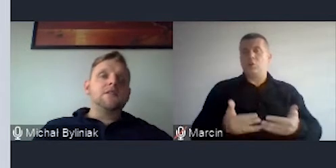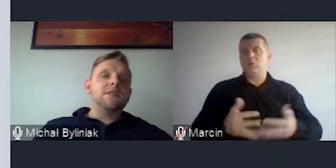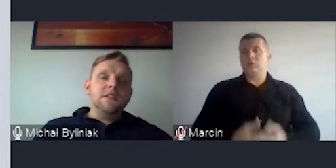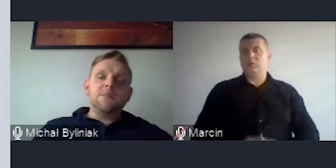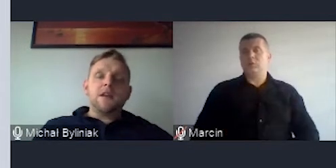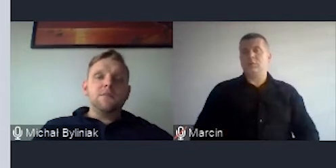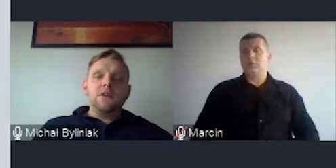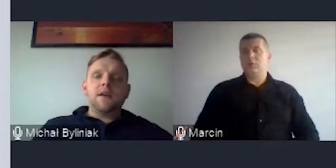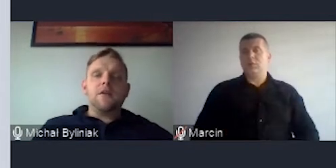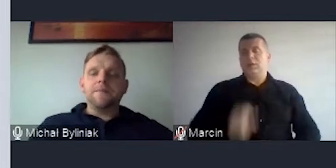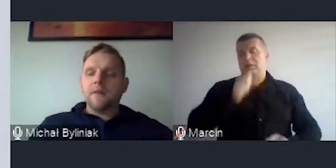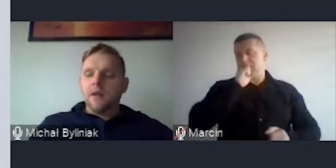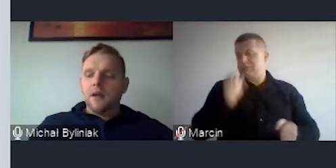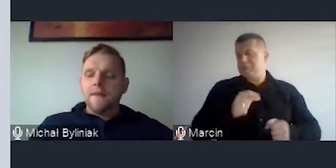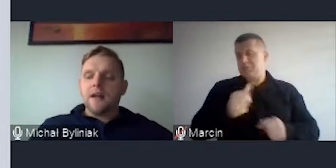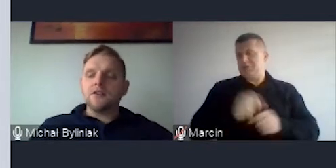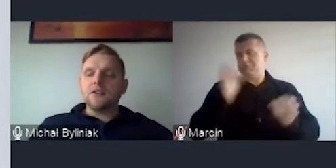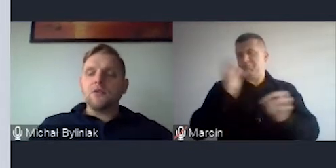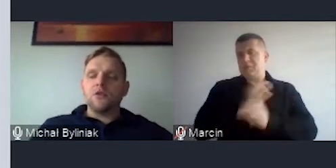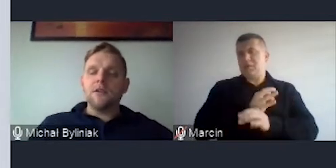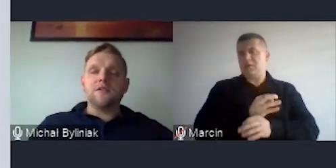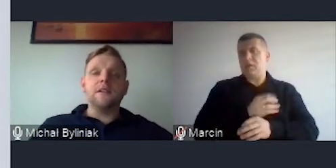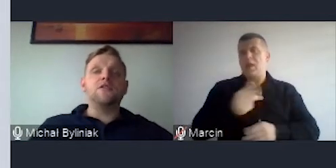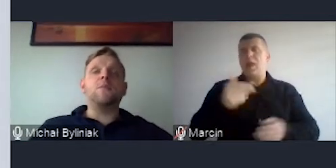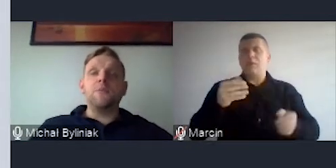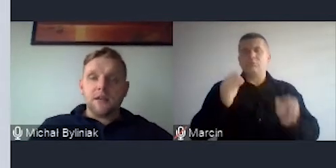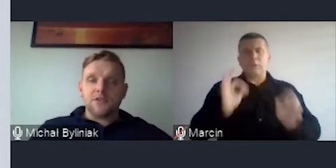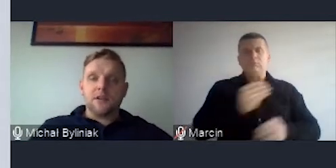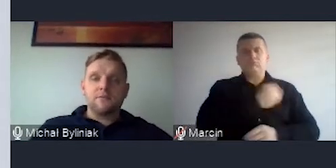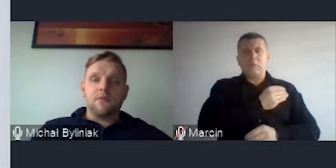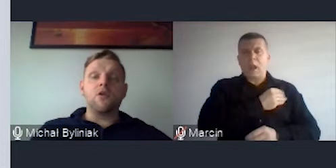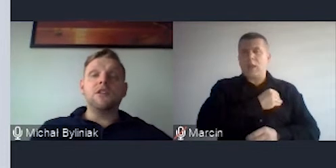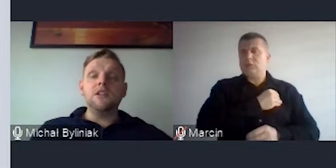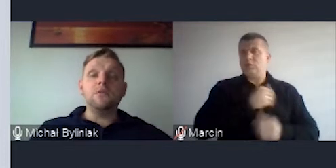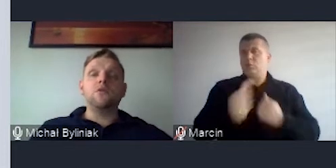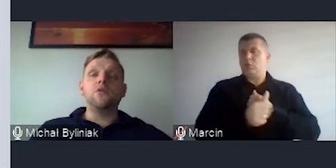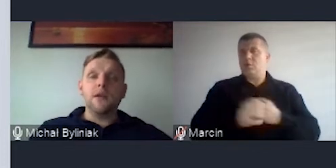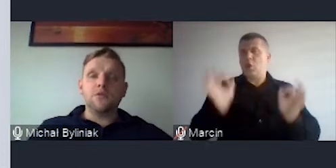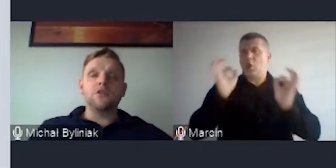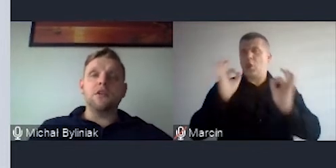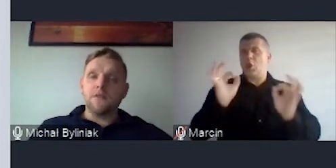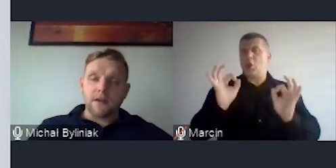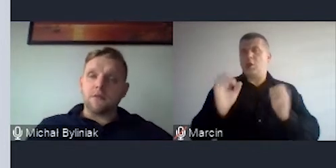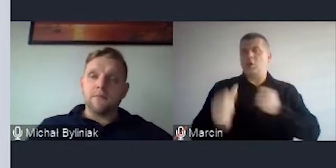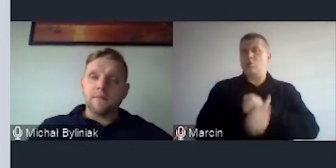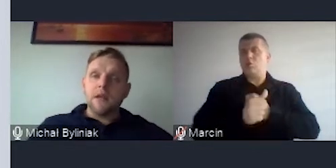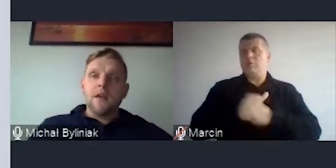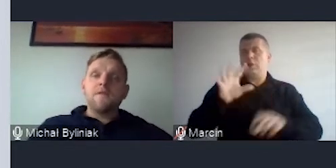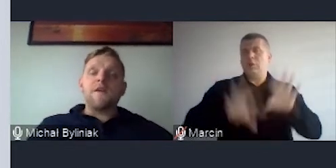Natomiast nic bardziej mylnego. Należy udokumentowanie to po pierwsze oryginał dokumentu księgowego.